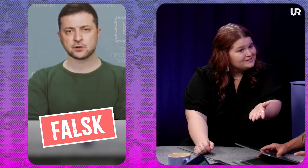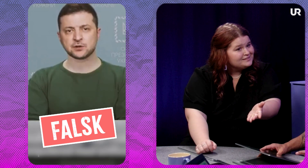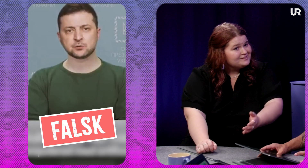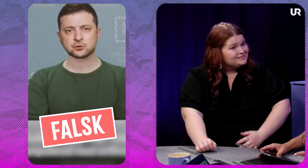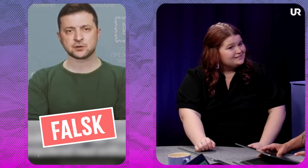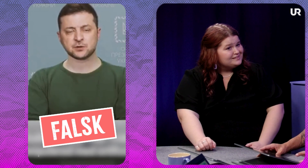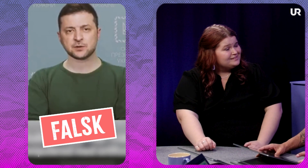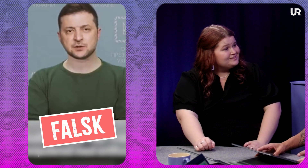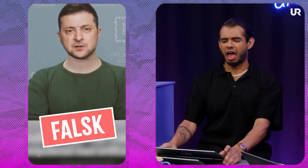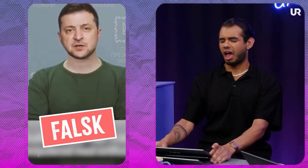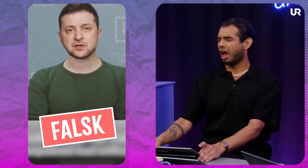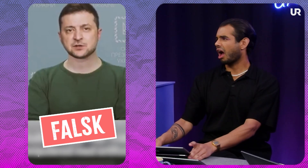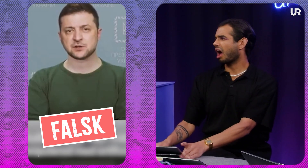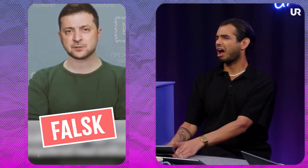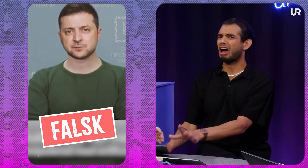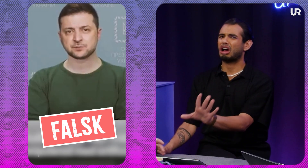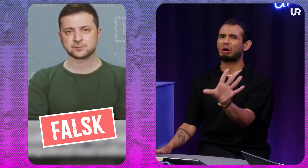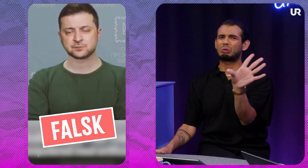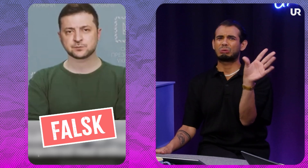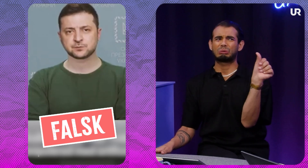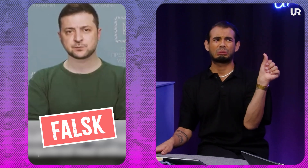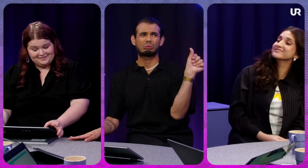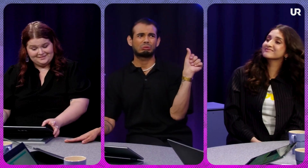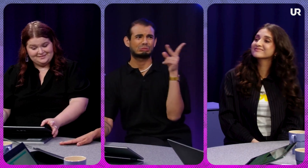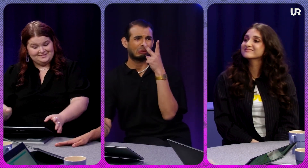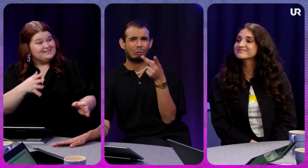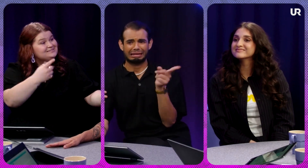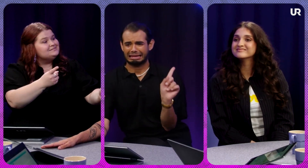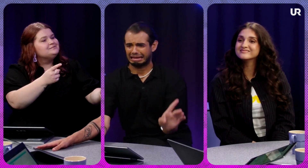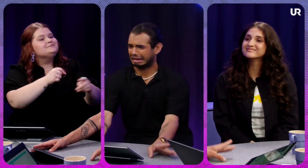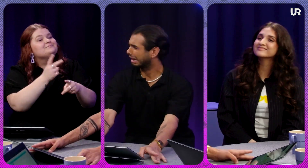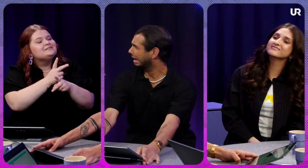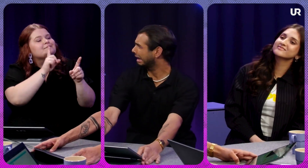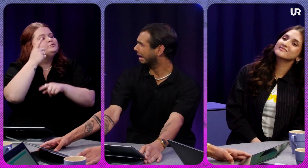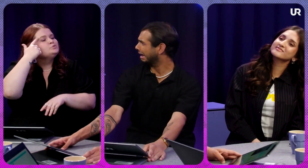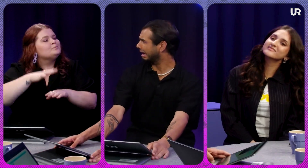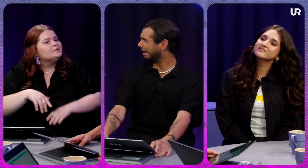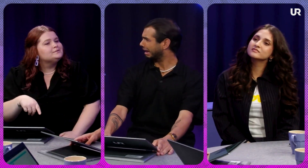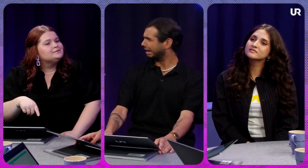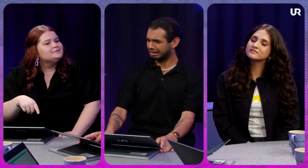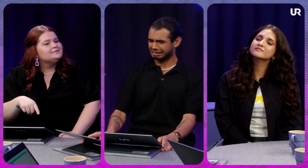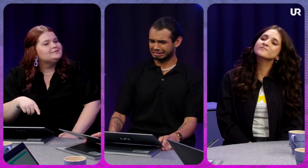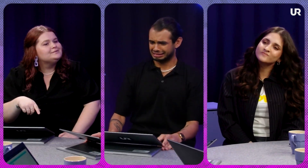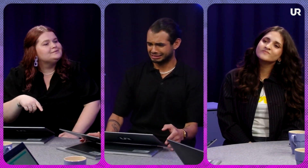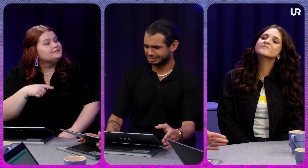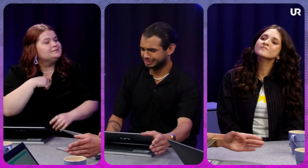Josephine: Ser ni? Amir: NO? Såg ni? Josephine: Men att folk skulle tro på detta då?